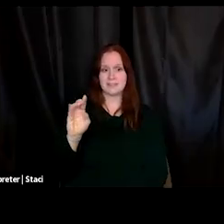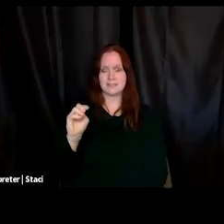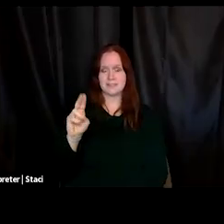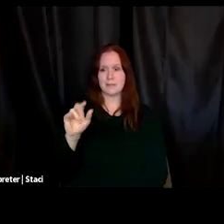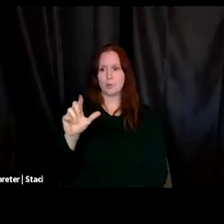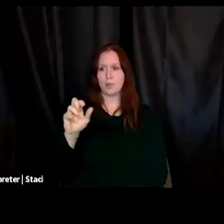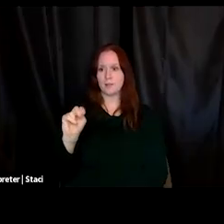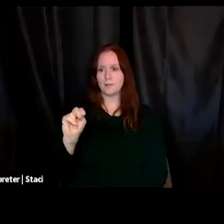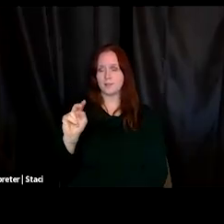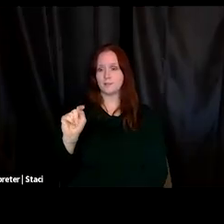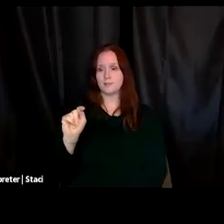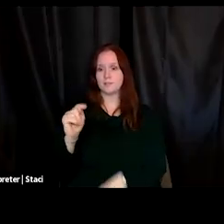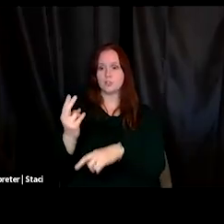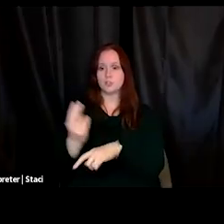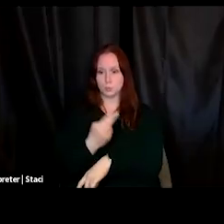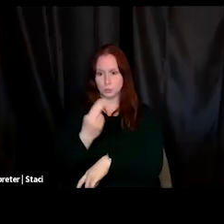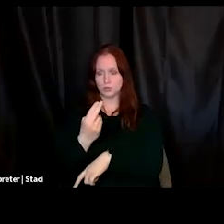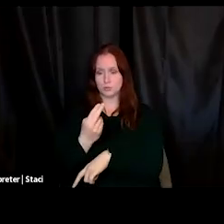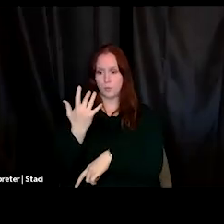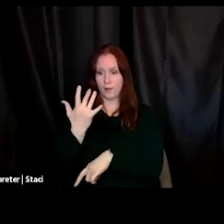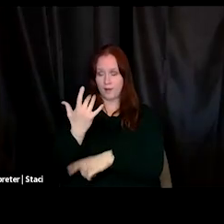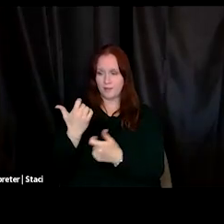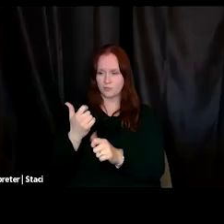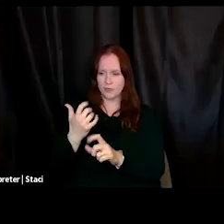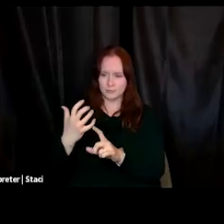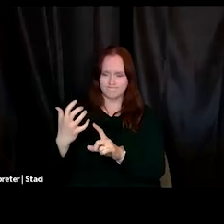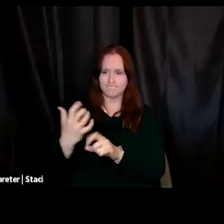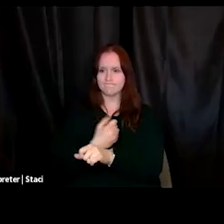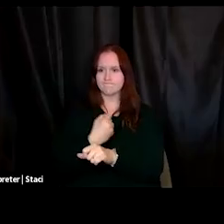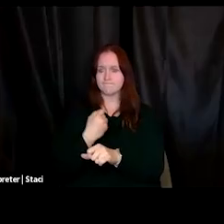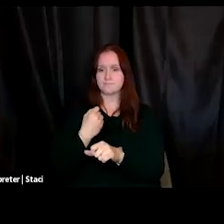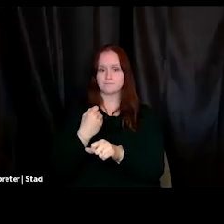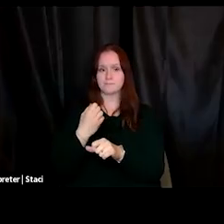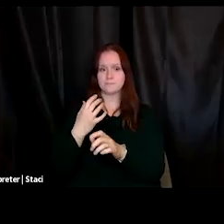generalmente son un buen ajuste para que yo pueda tomarlos a cargo.